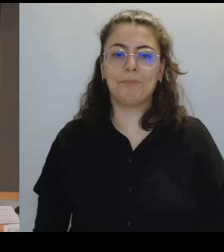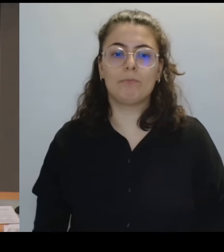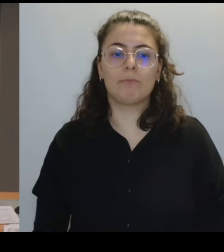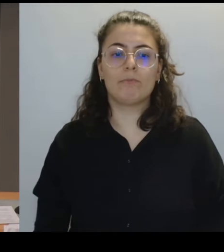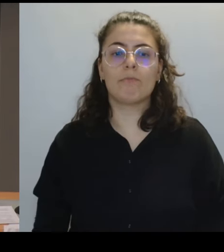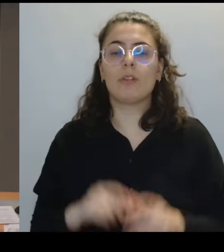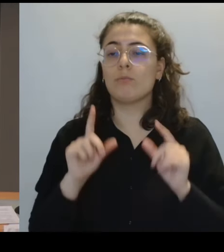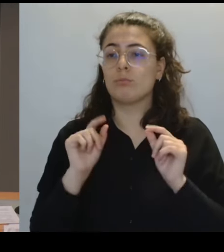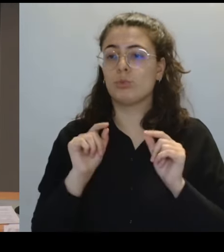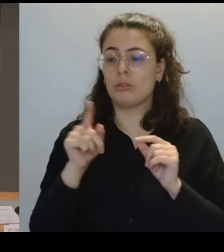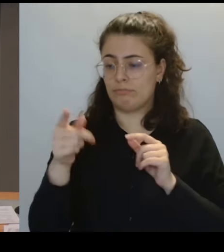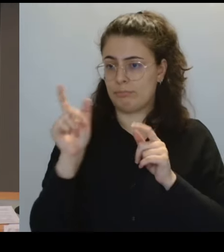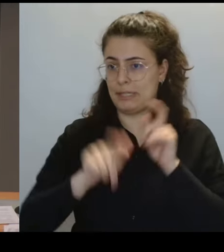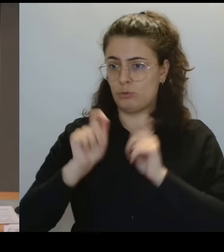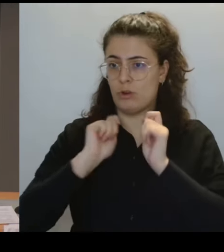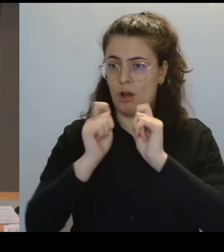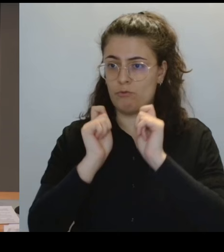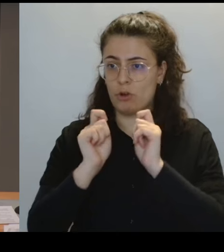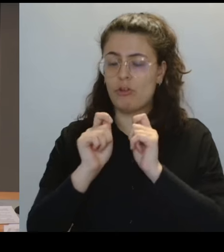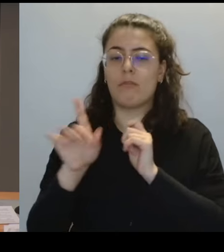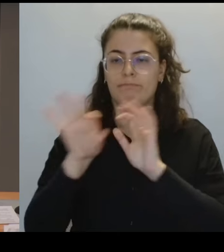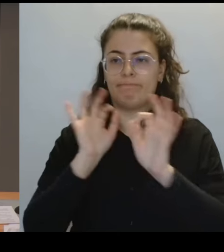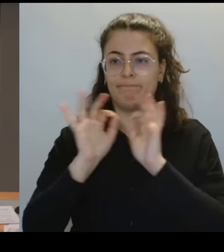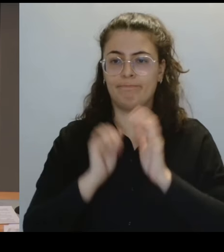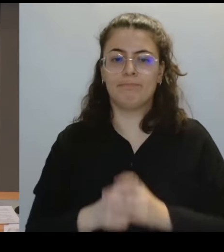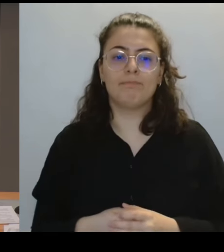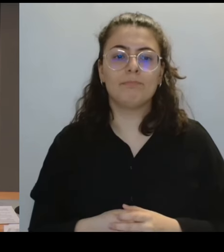Die Fraktion der SPD schlägt vor, Frau Petra Hildebrandt, Herrn